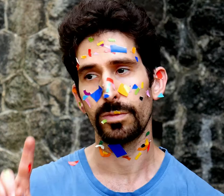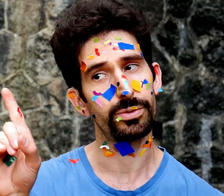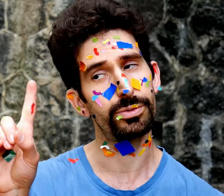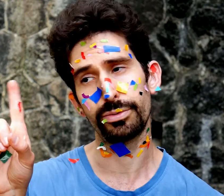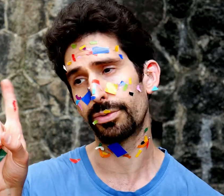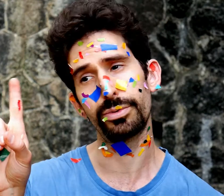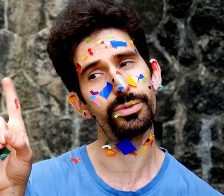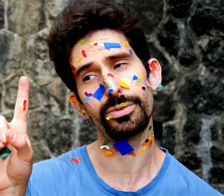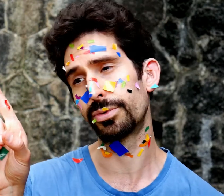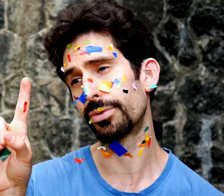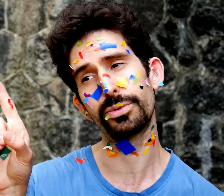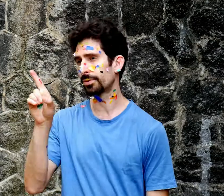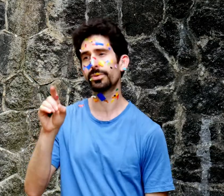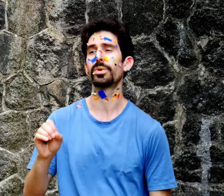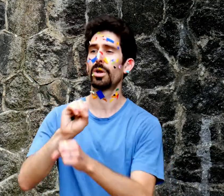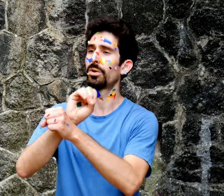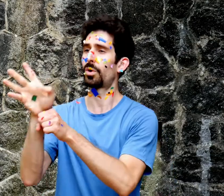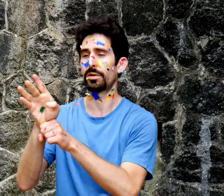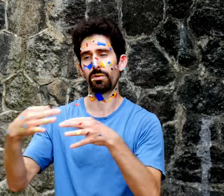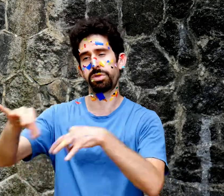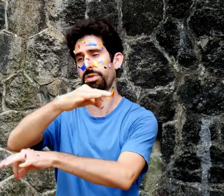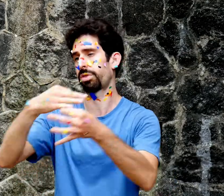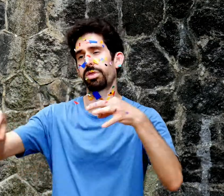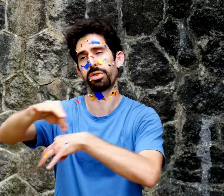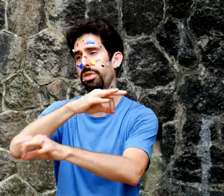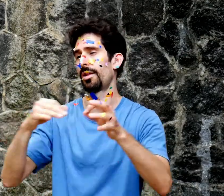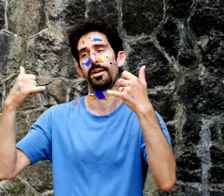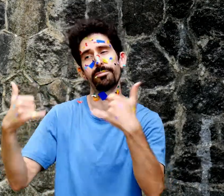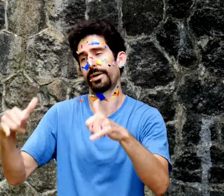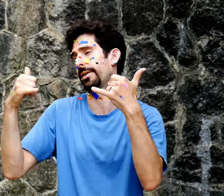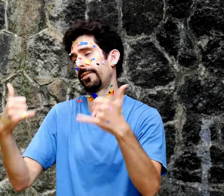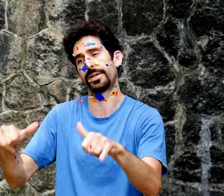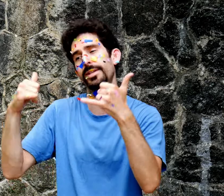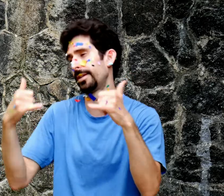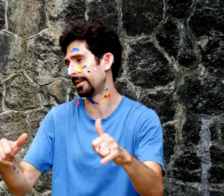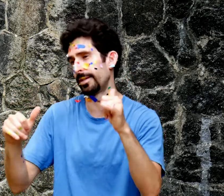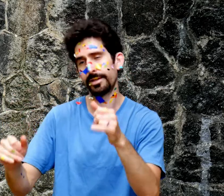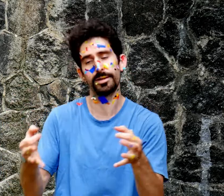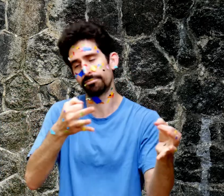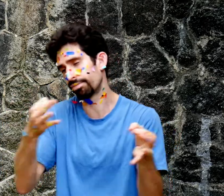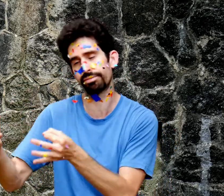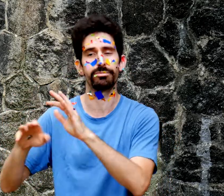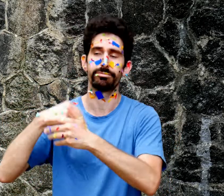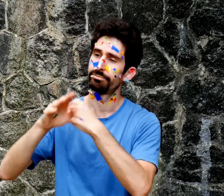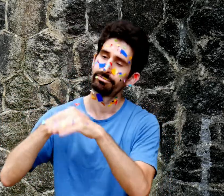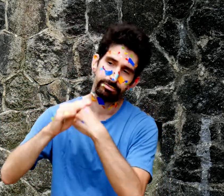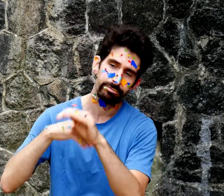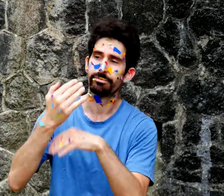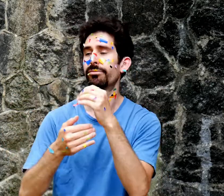Tut tut tut tut tut ! Le coronavirus circule toujours. Ce n'est pas fini. Continuons à se laver les mains,